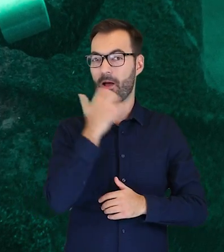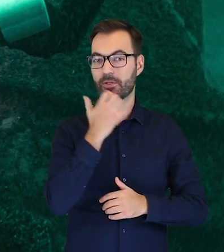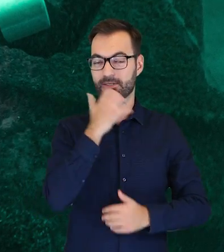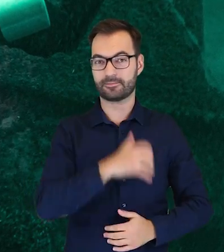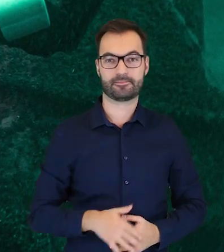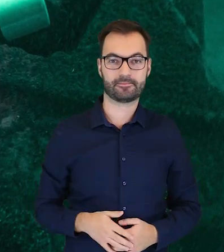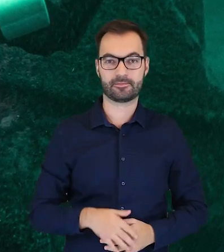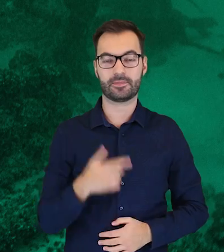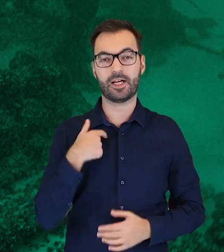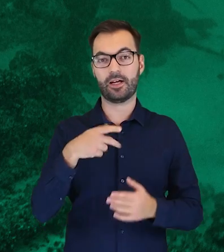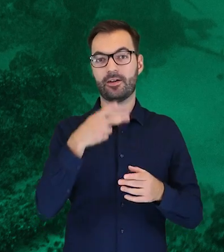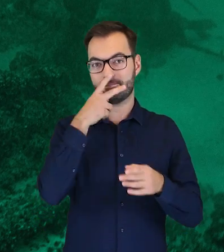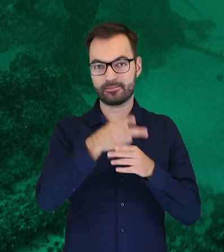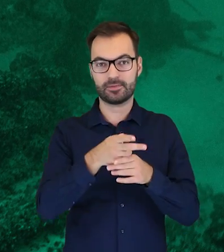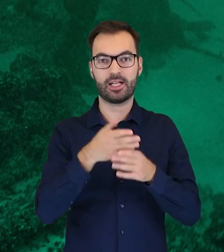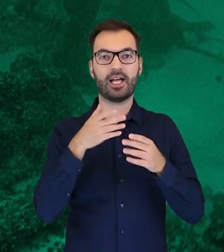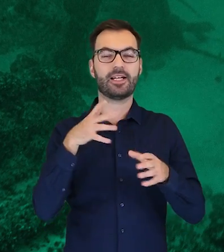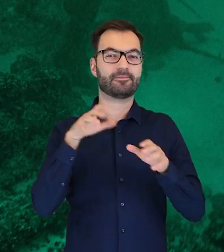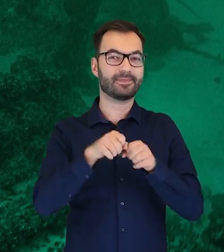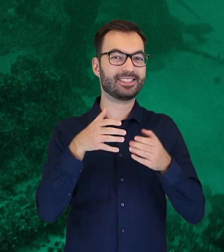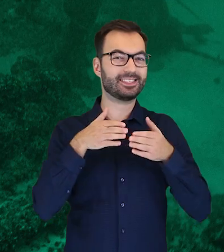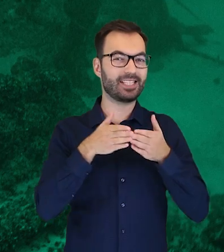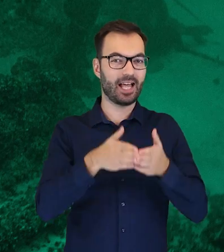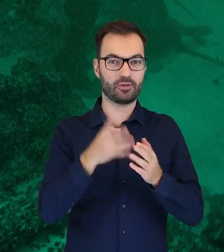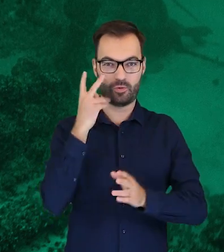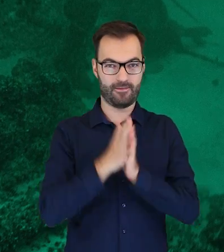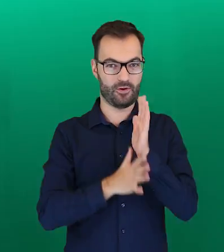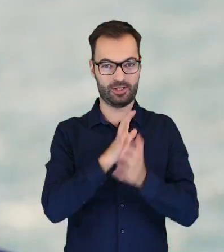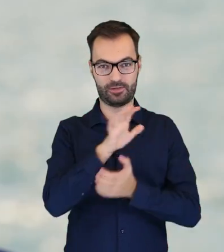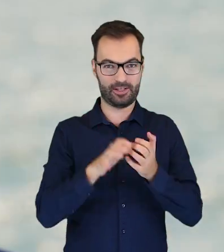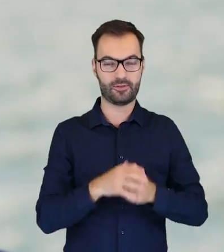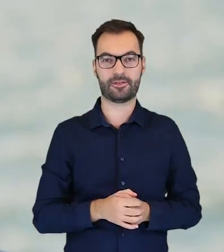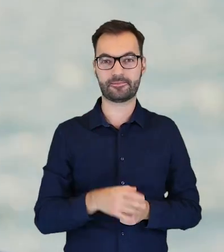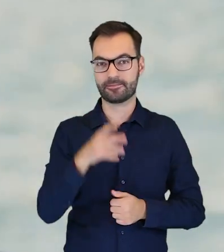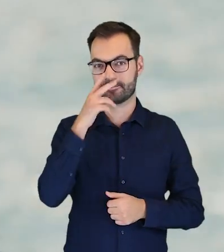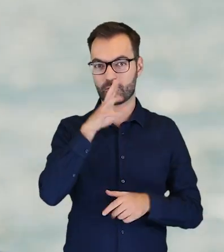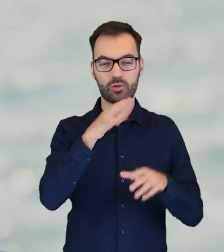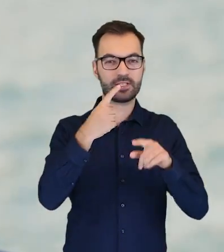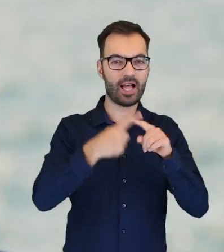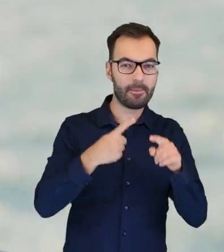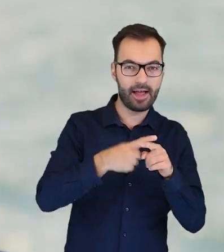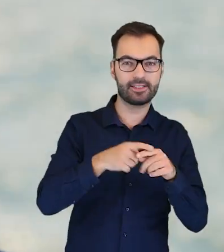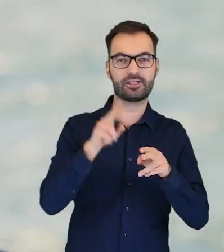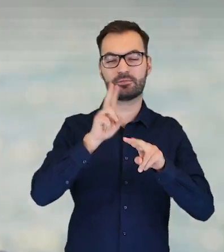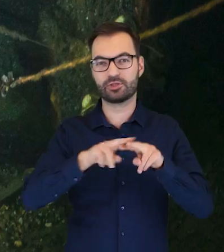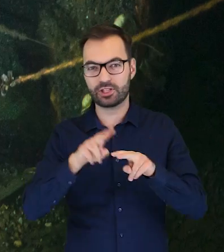gdzie mamy dostęp do wraków z II Wojny Światowej. Można tam spotkać różne elementy wyposażenia nawigacyjnego,